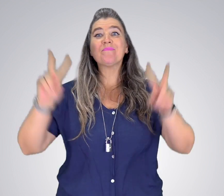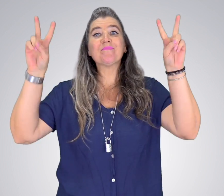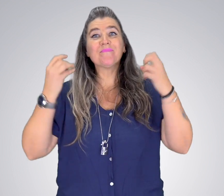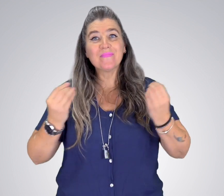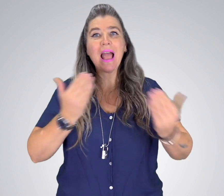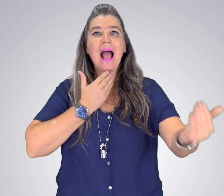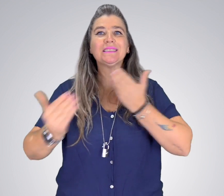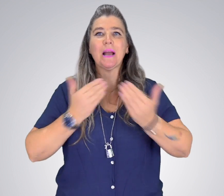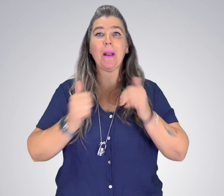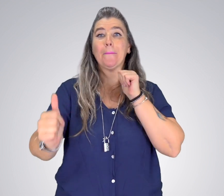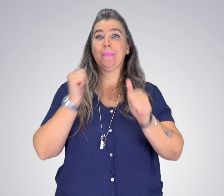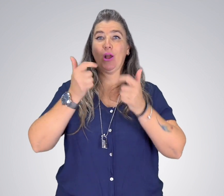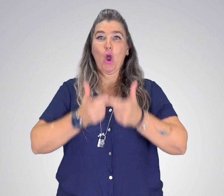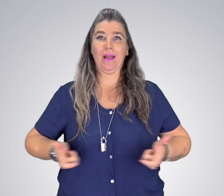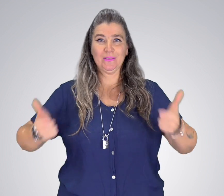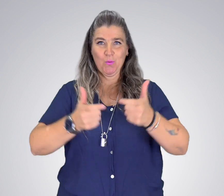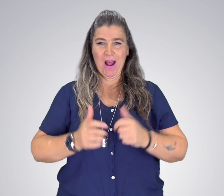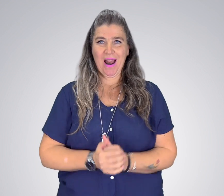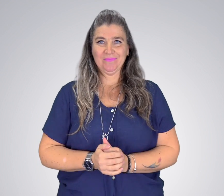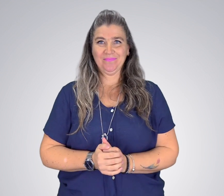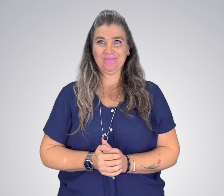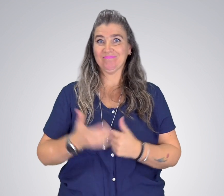che si svolgeranno le Assemblee Precongressuali